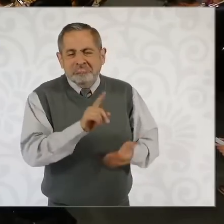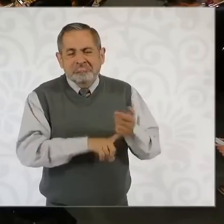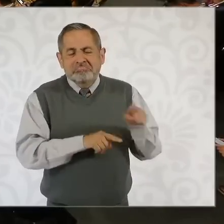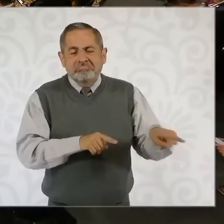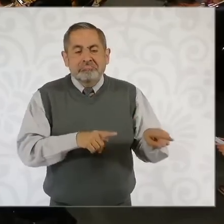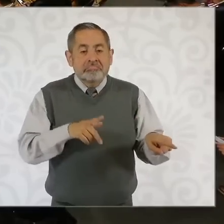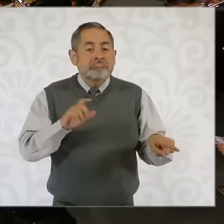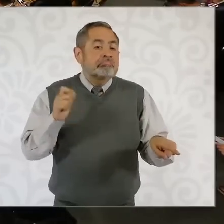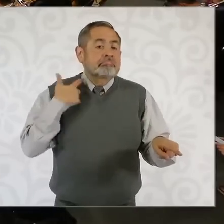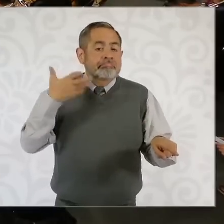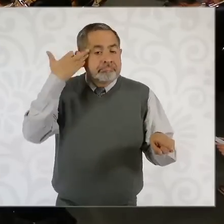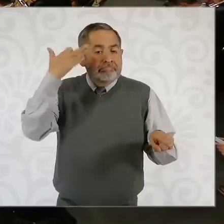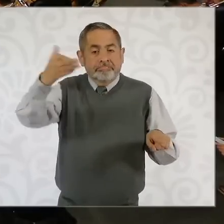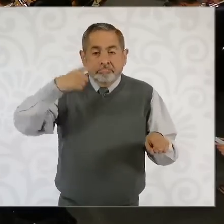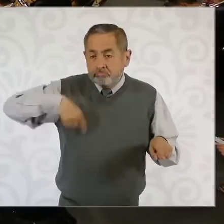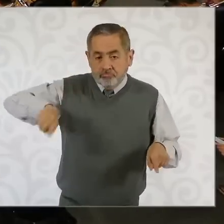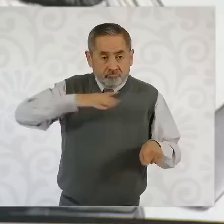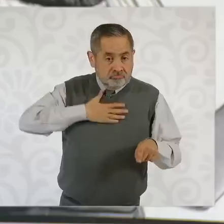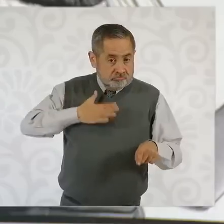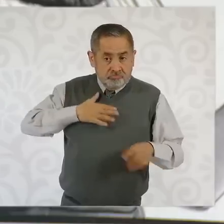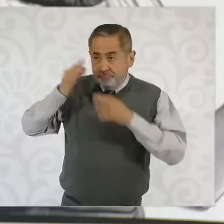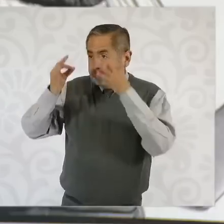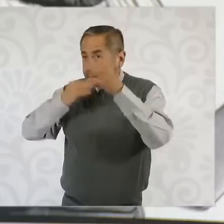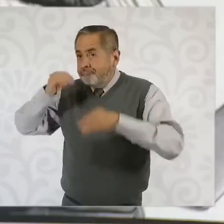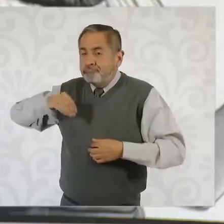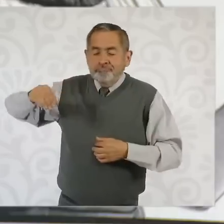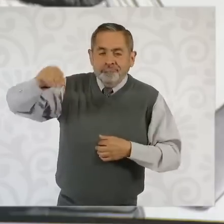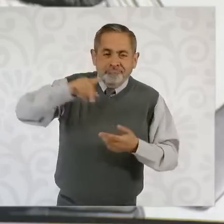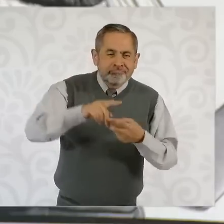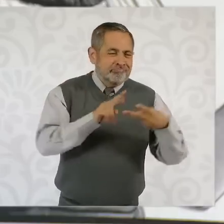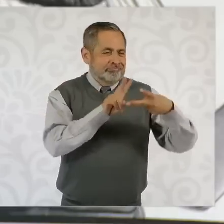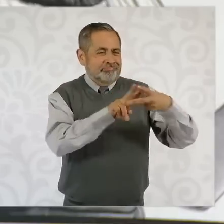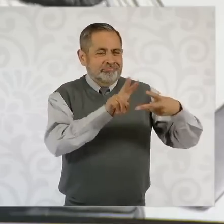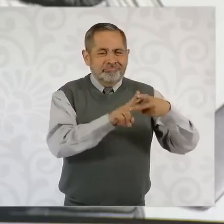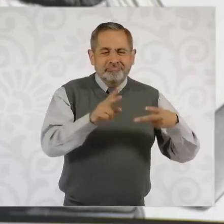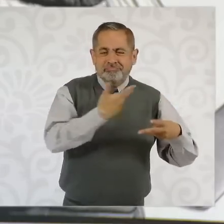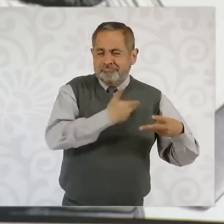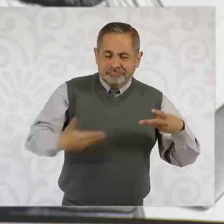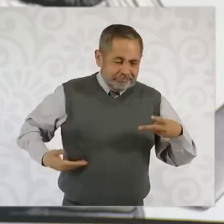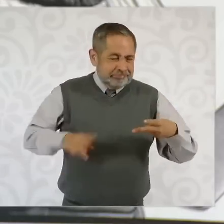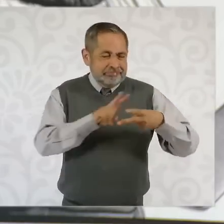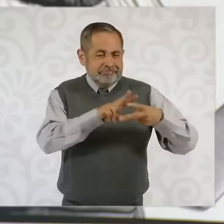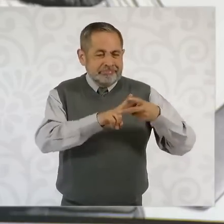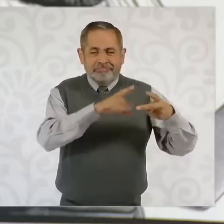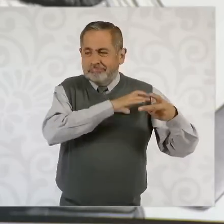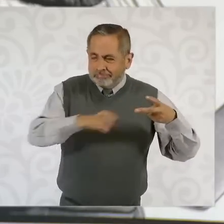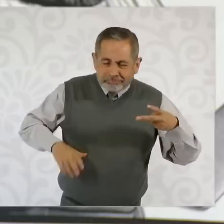de la campaña elector oral narcopresidente narc candidata que en realidad no tuvo ningún impacto